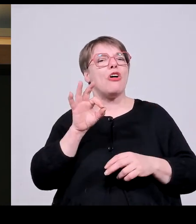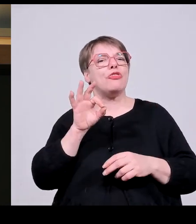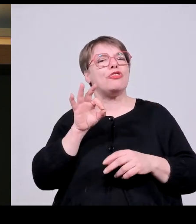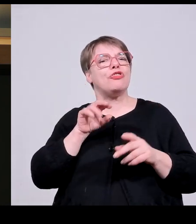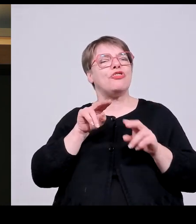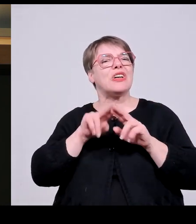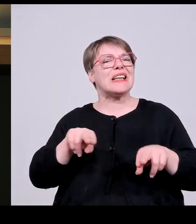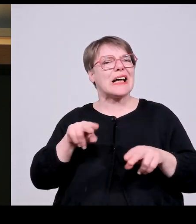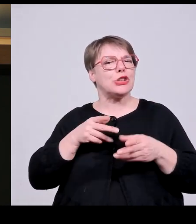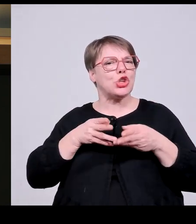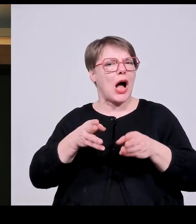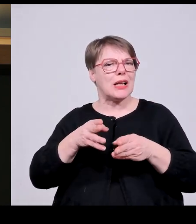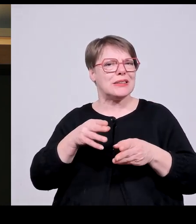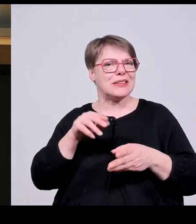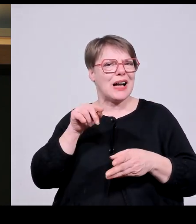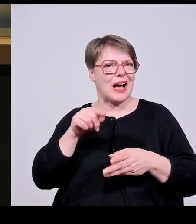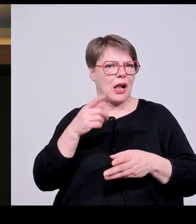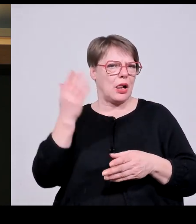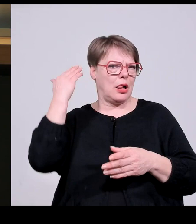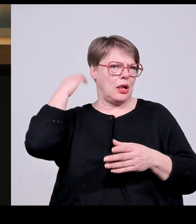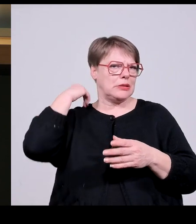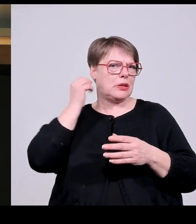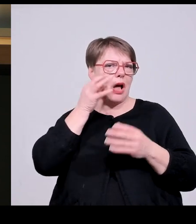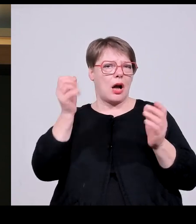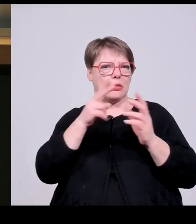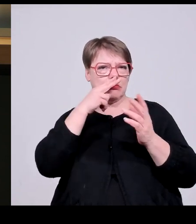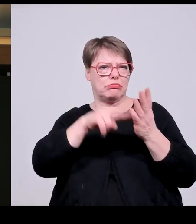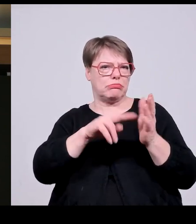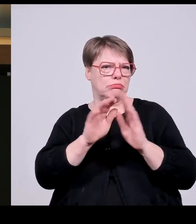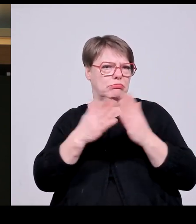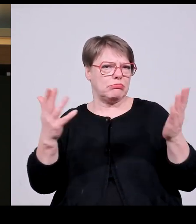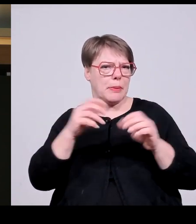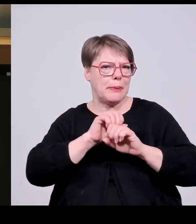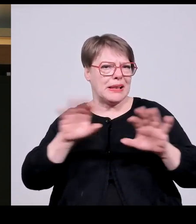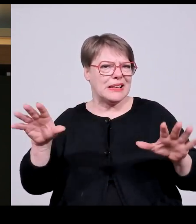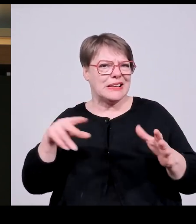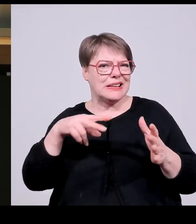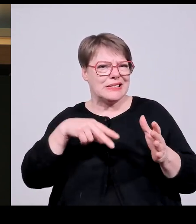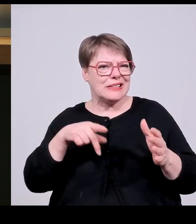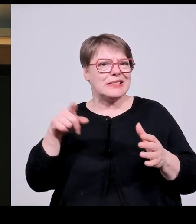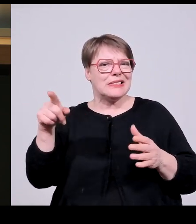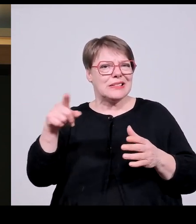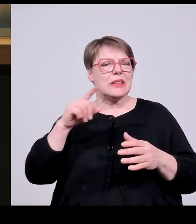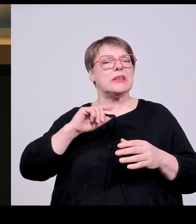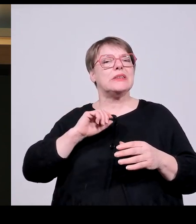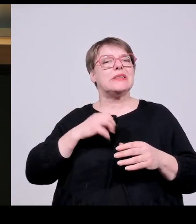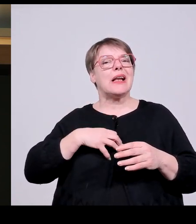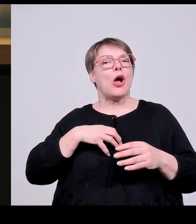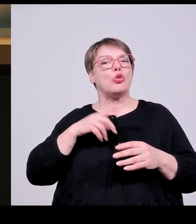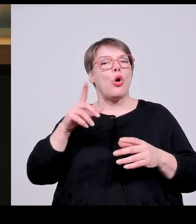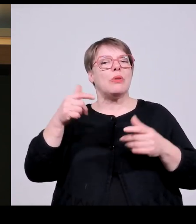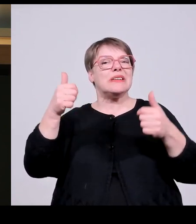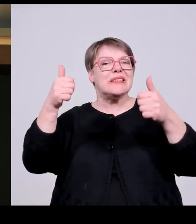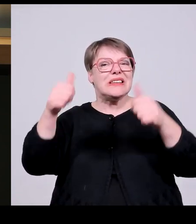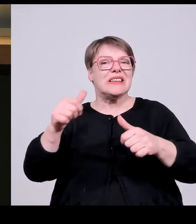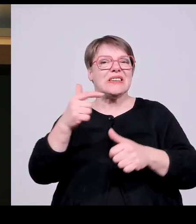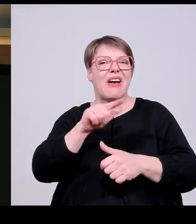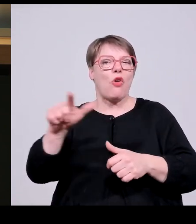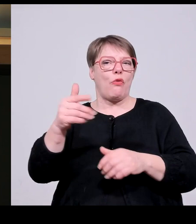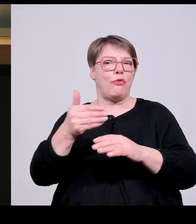vornehmen, diese Straße komplett ruinieren, mit altertümlichen Sperrmüllhaften Sitzmöbeln verunzieren und möchten dann